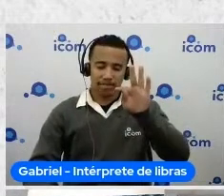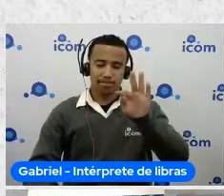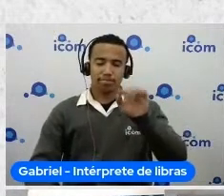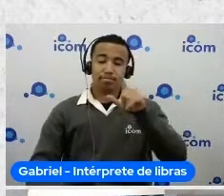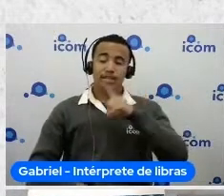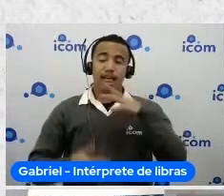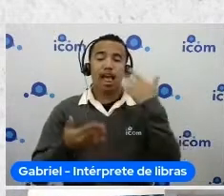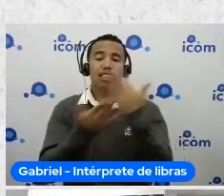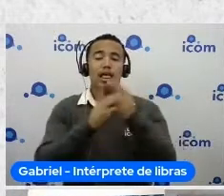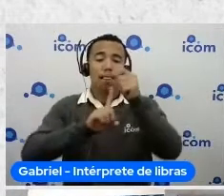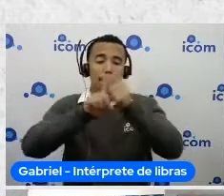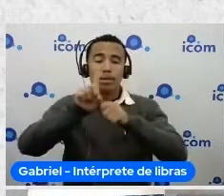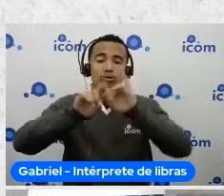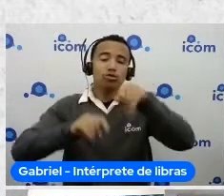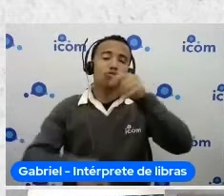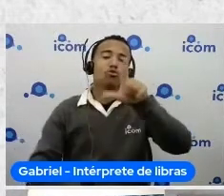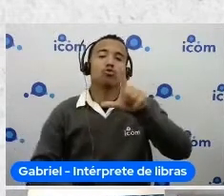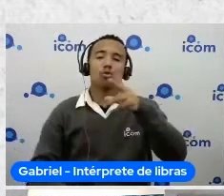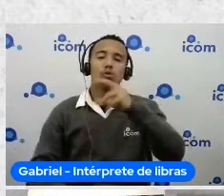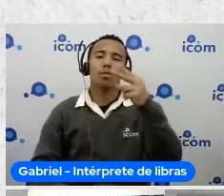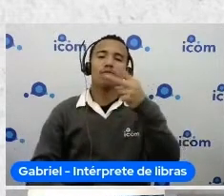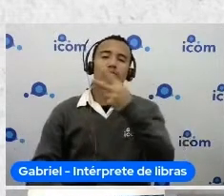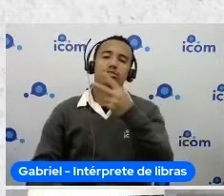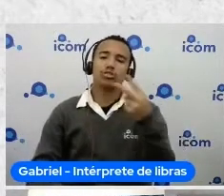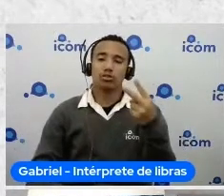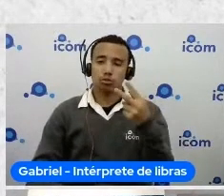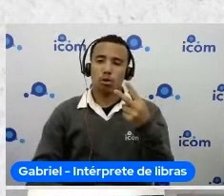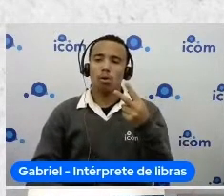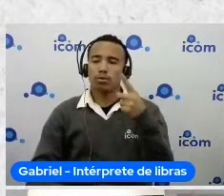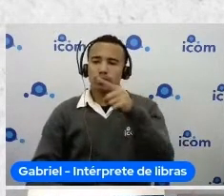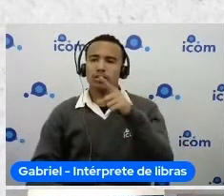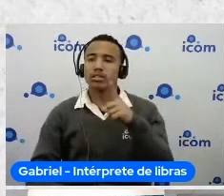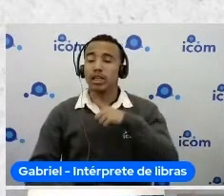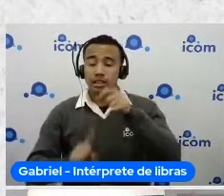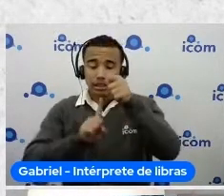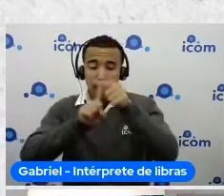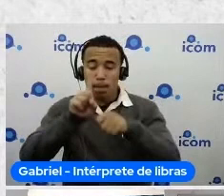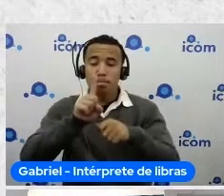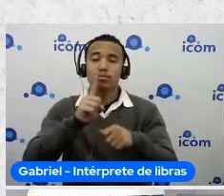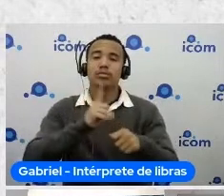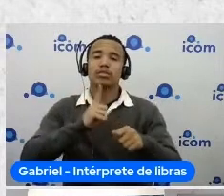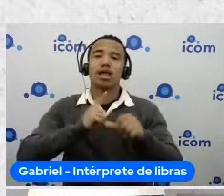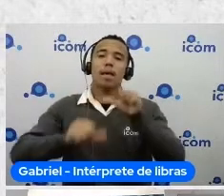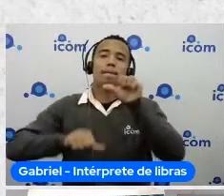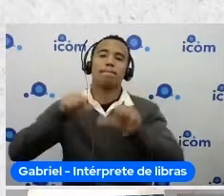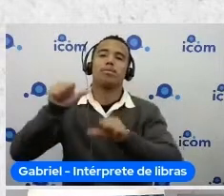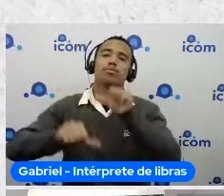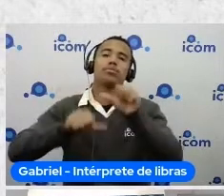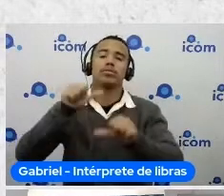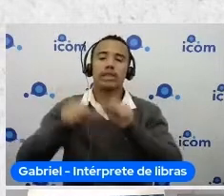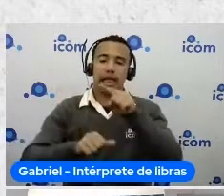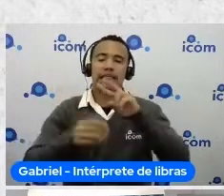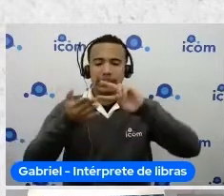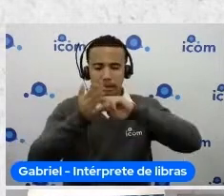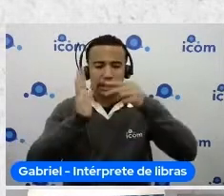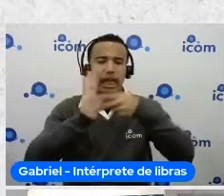o mês de julho de 2022, onde neste mês tivemos uma mudança de comportamento significativa nos níveis